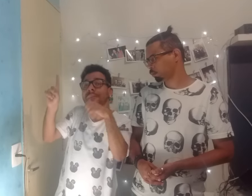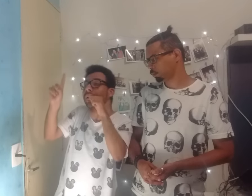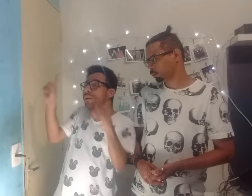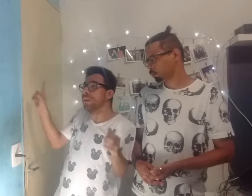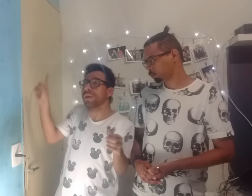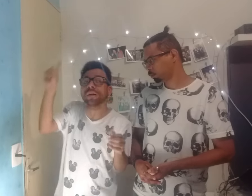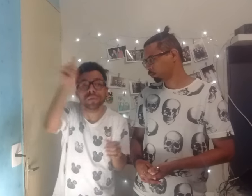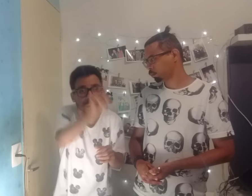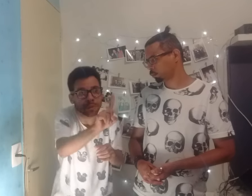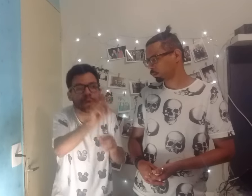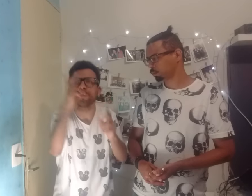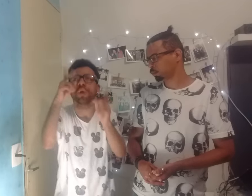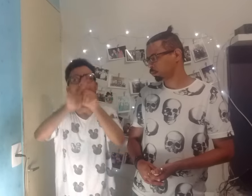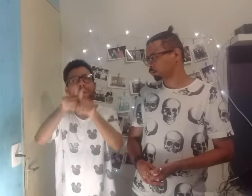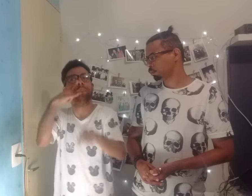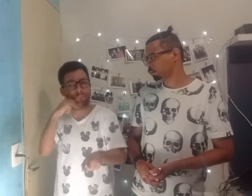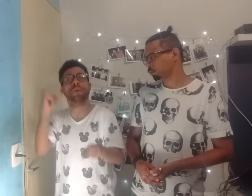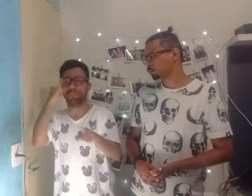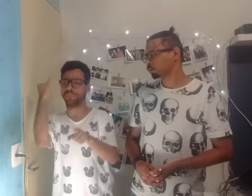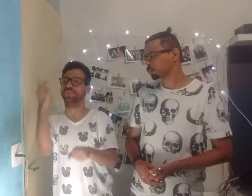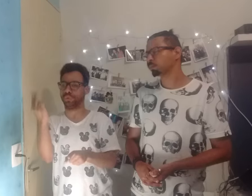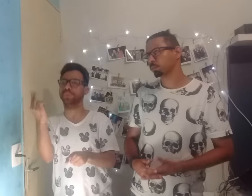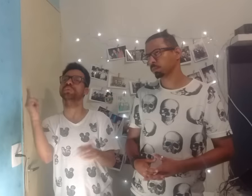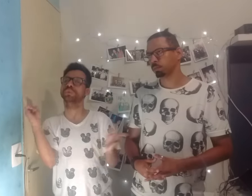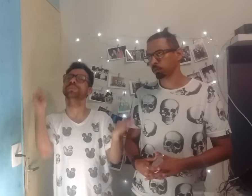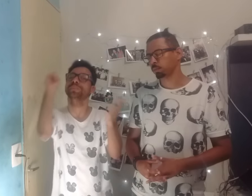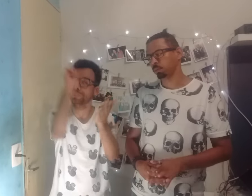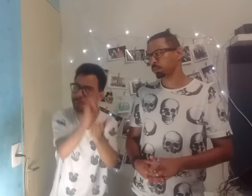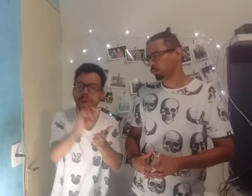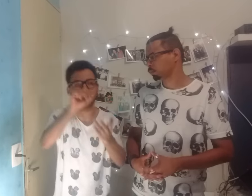mãe entra Psicóloga , também pai improntar! junta duas entra !